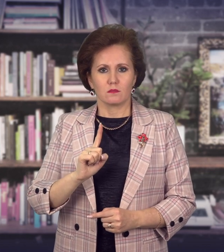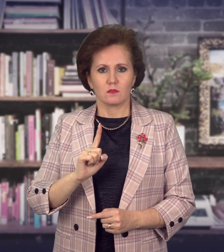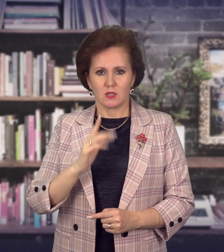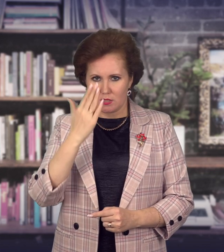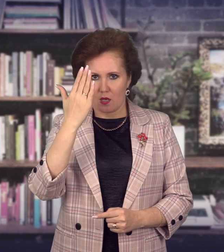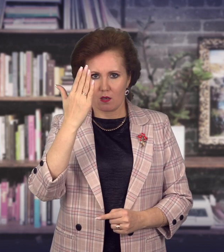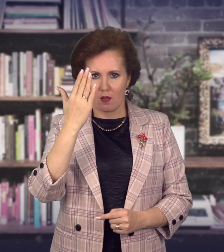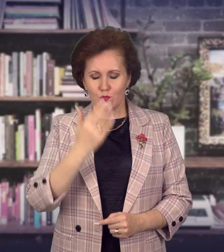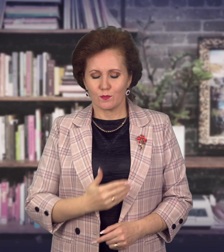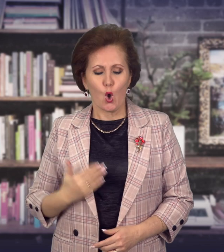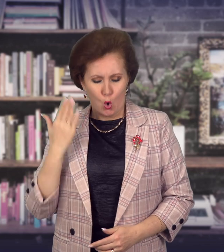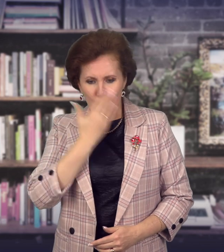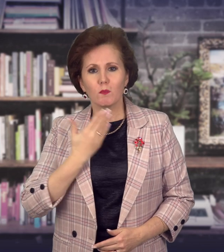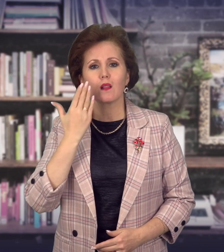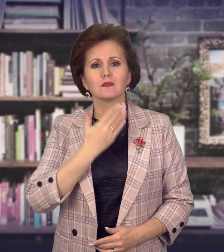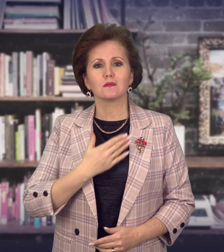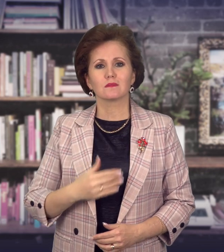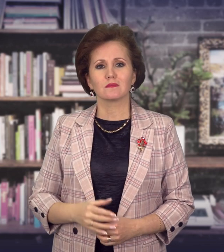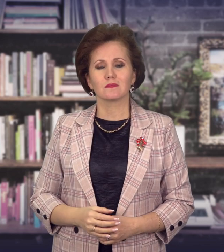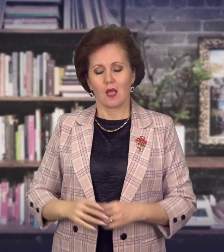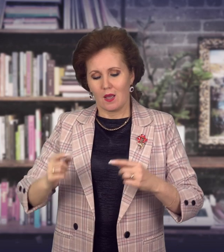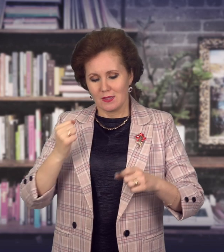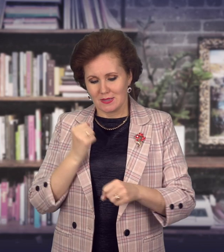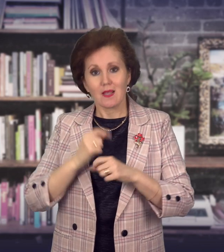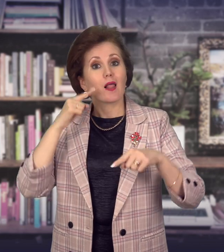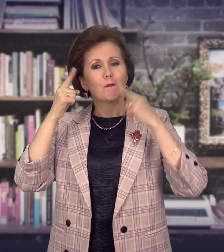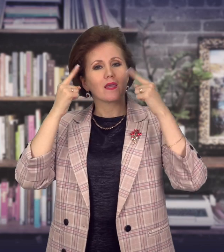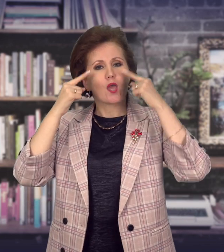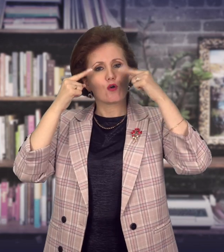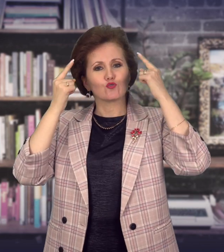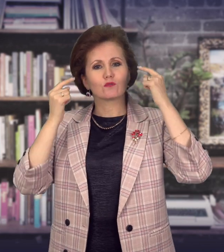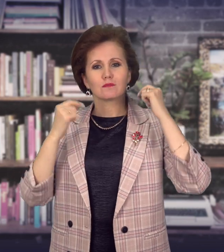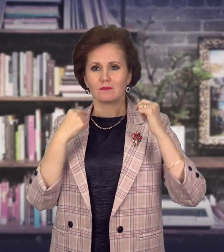она подошла к зеркалу, умылась,